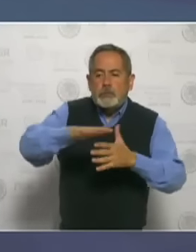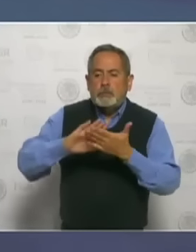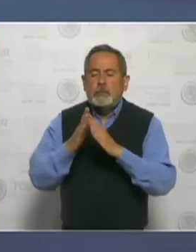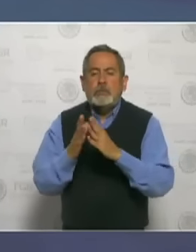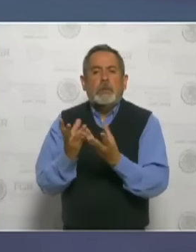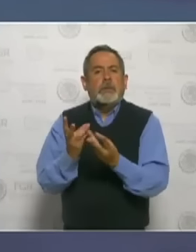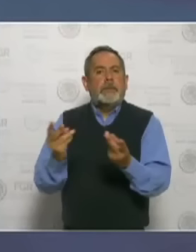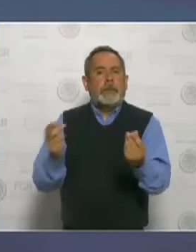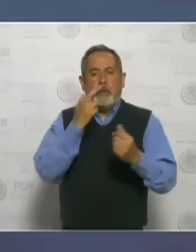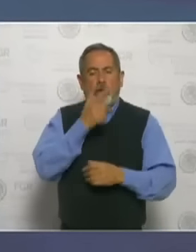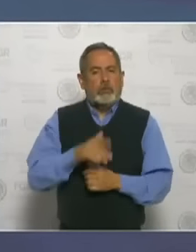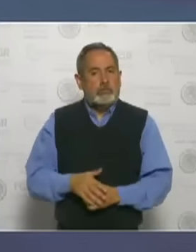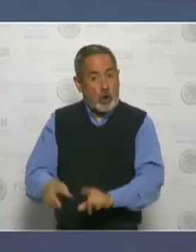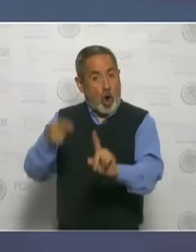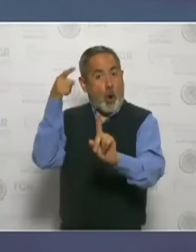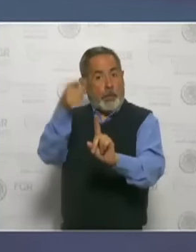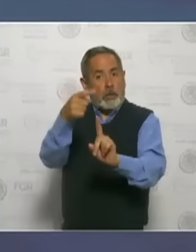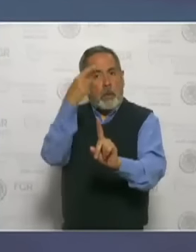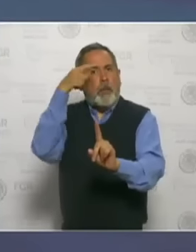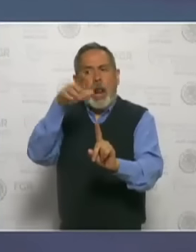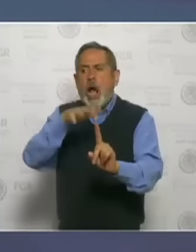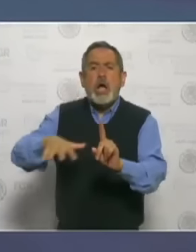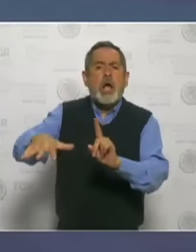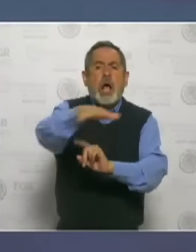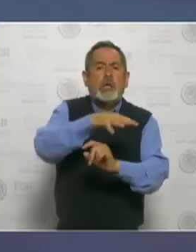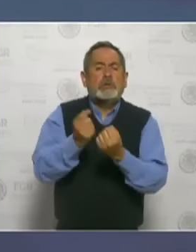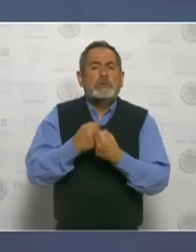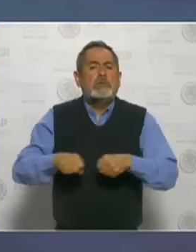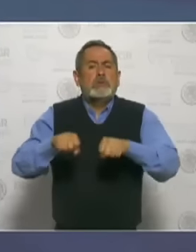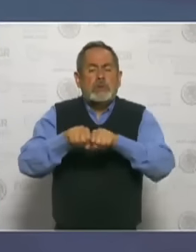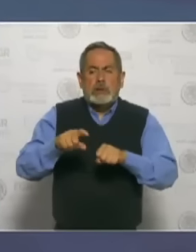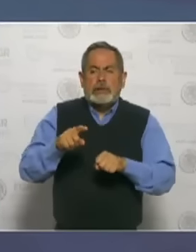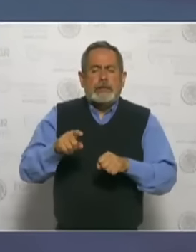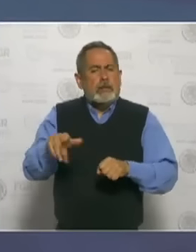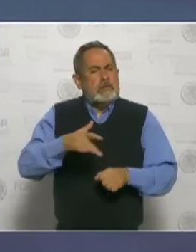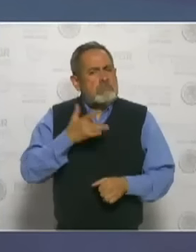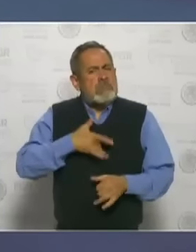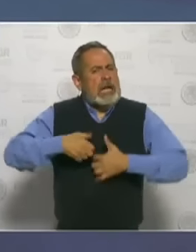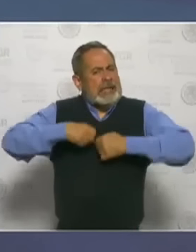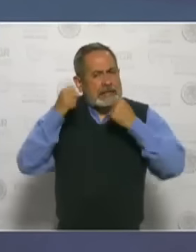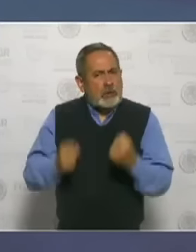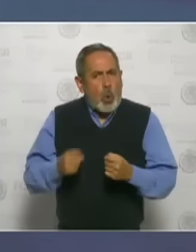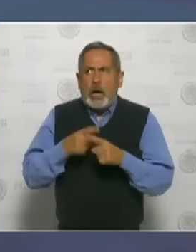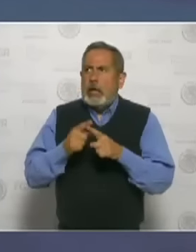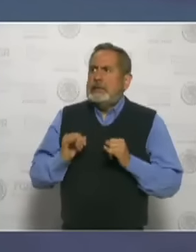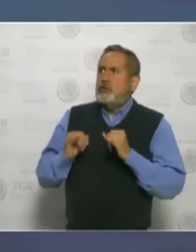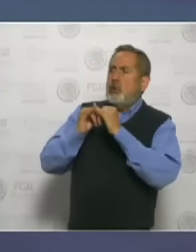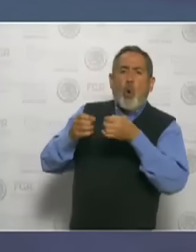Su objetivo final es devolver a la sociedad la certeza de que las instituciones de justicia